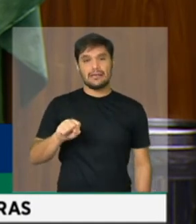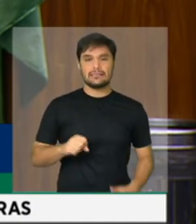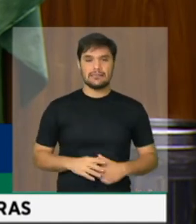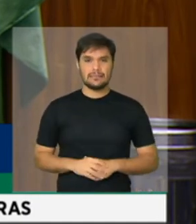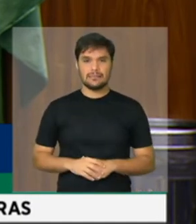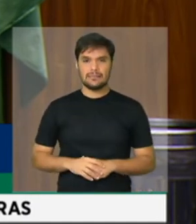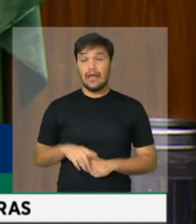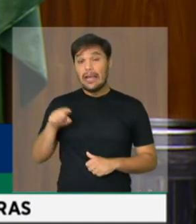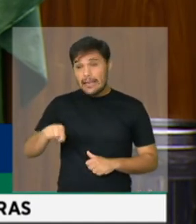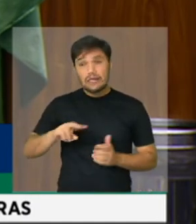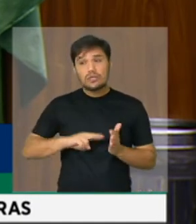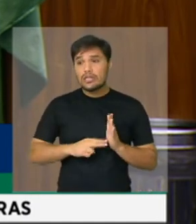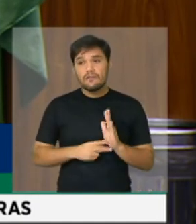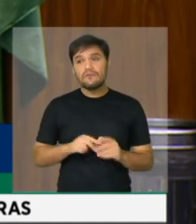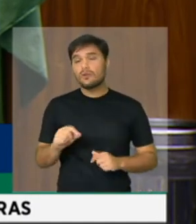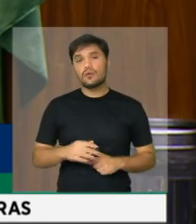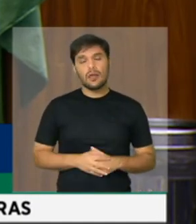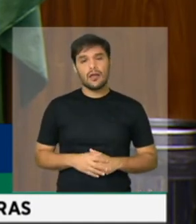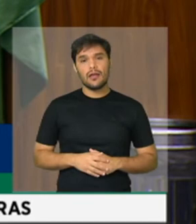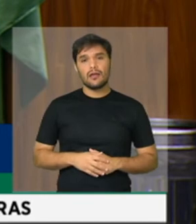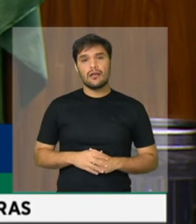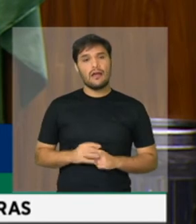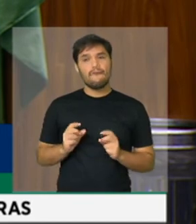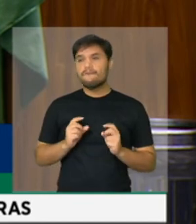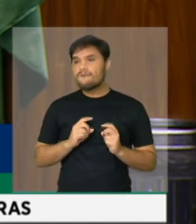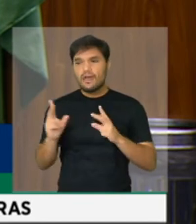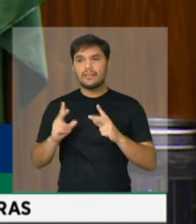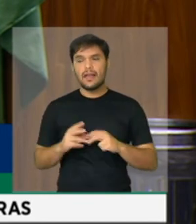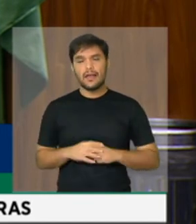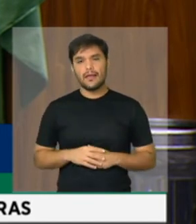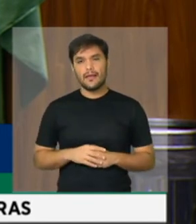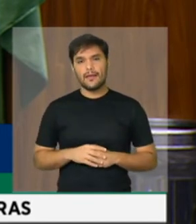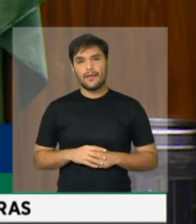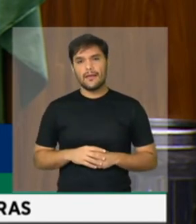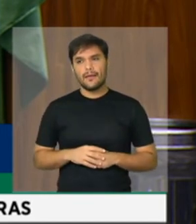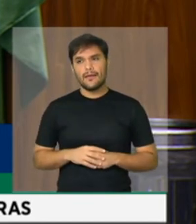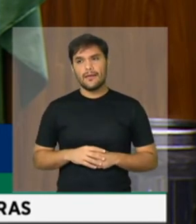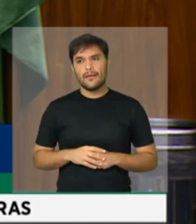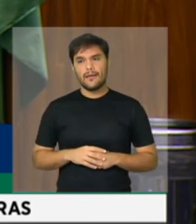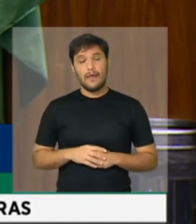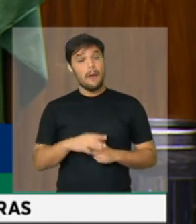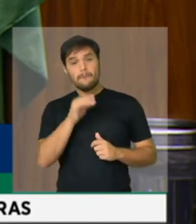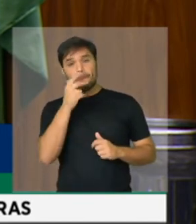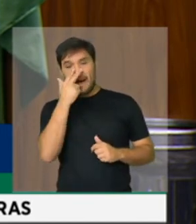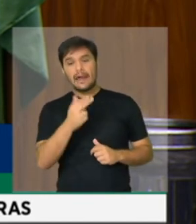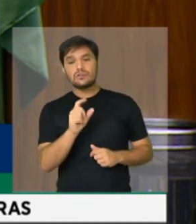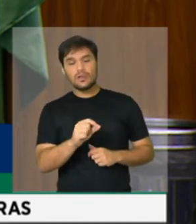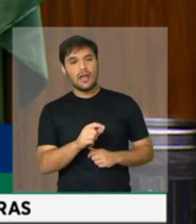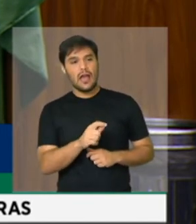DE ÁGUA DESSE PAÍS PERTENCE A ELETROBRAS. ISSO É A MESMA COISA QUE A GENTE VENDER, PRIVATIZAR É O SUJEITO ENTREGAR A CHAVE DA CAIXA